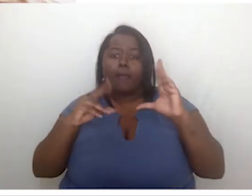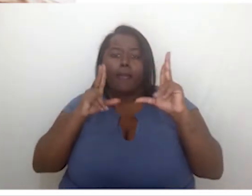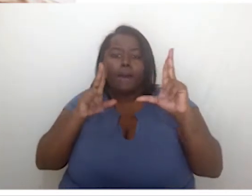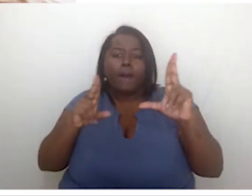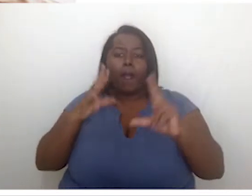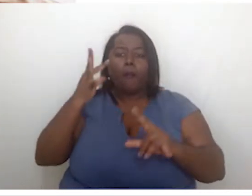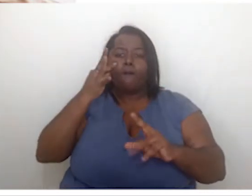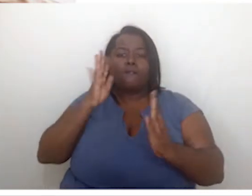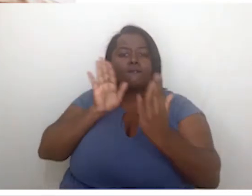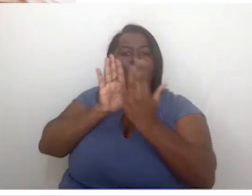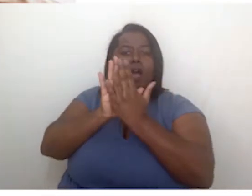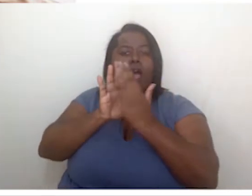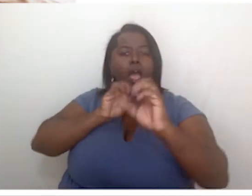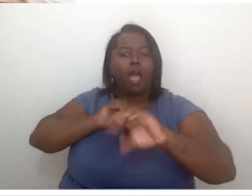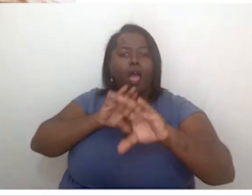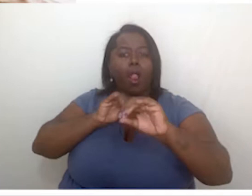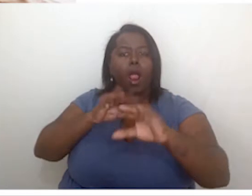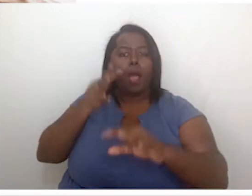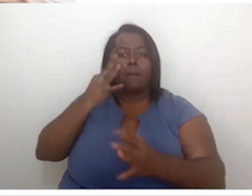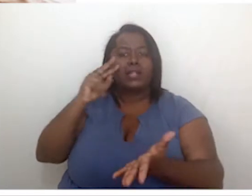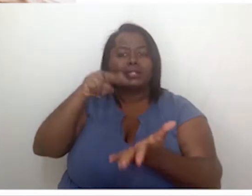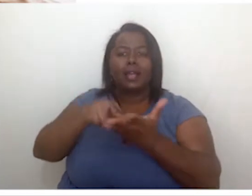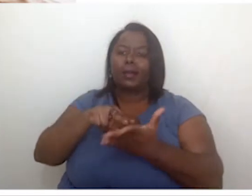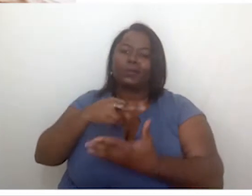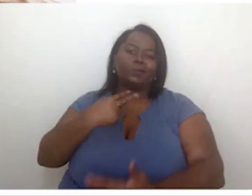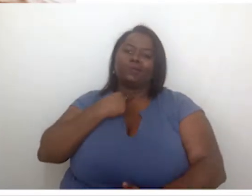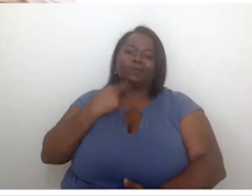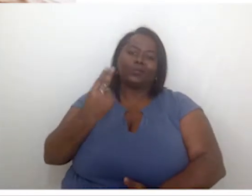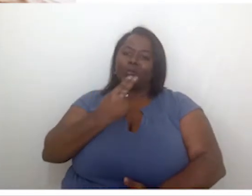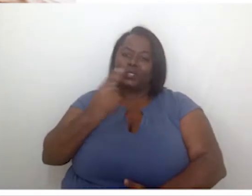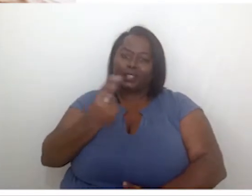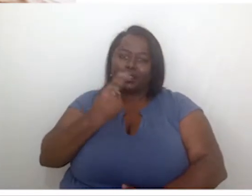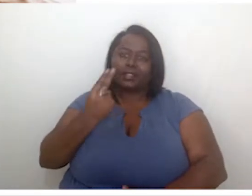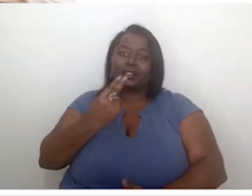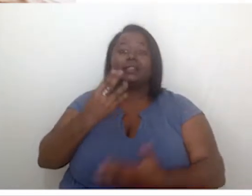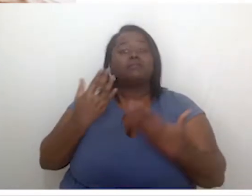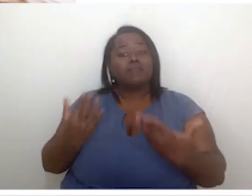pero, en cambio, debemos decidir los procesos para